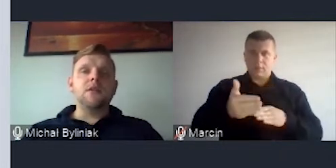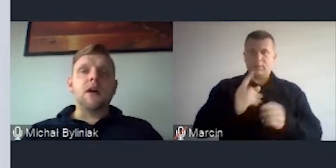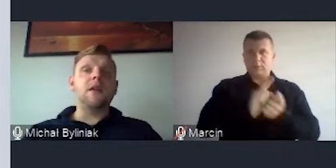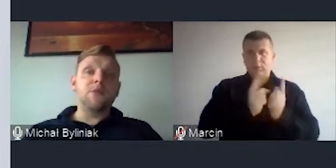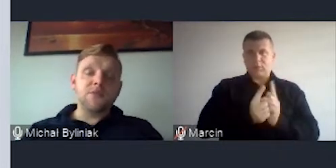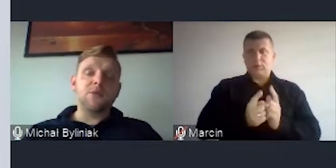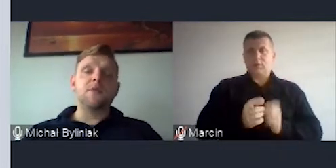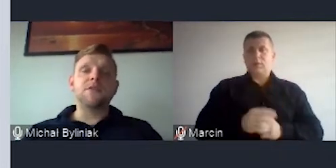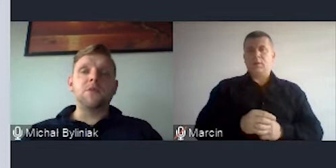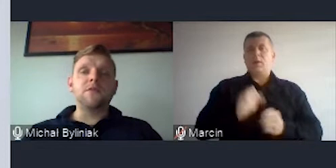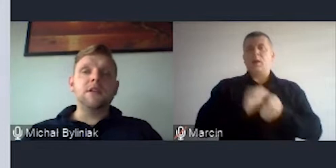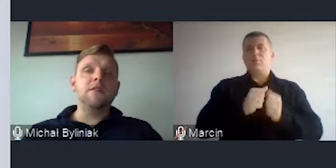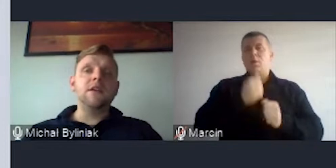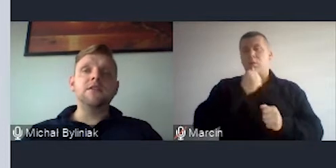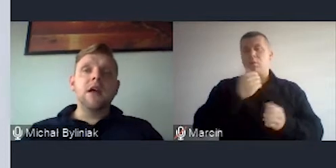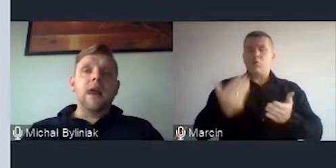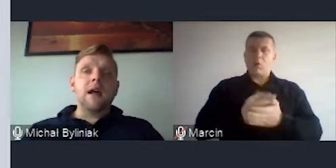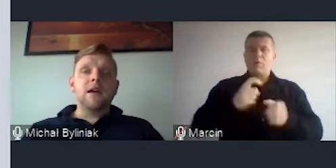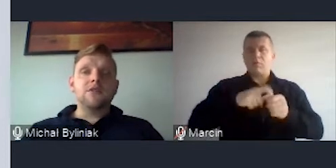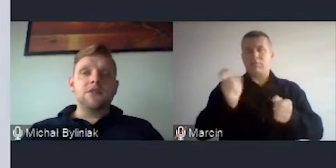albo spróbować ponownie na nie wejść,